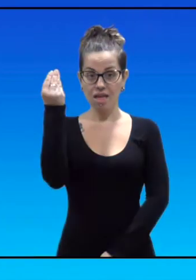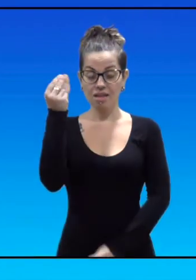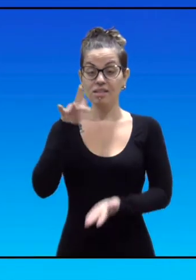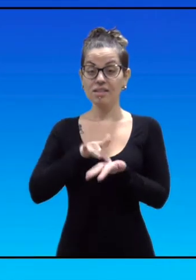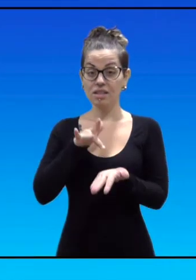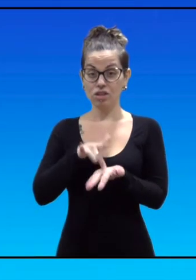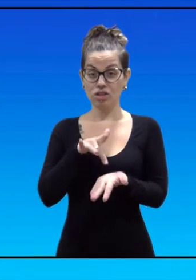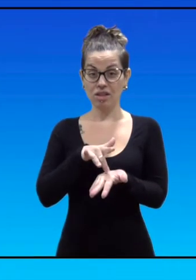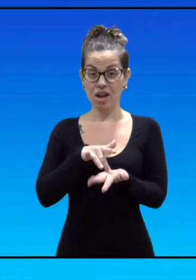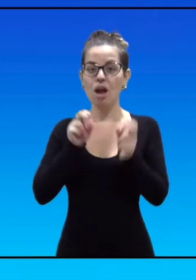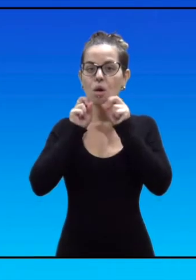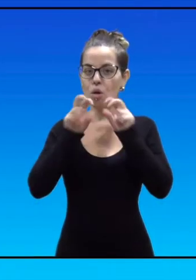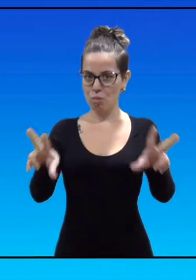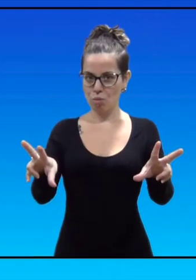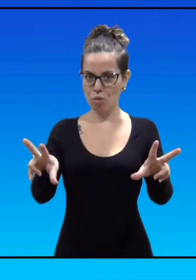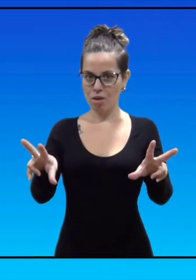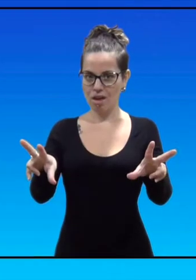La Sede Centrale ENS comunica che